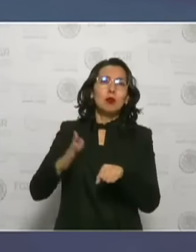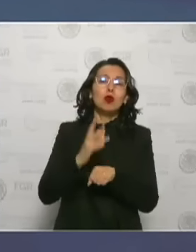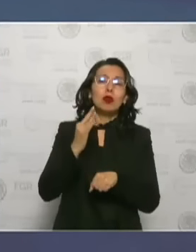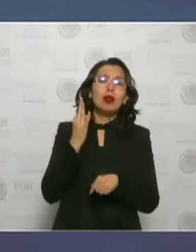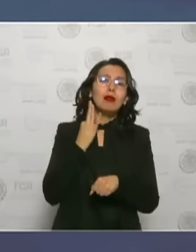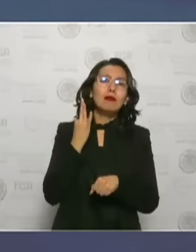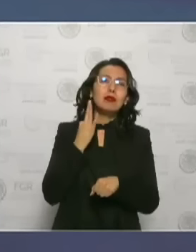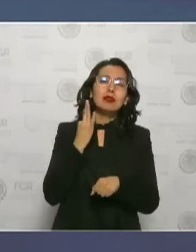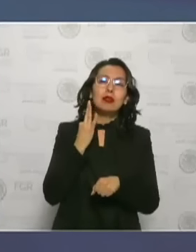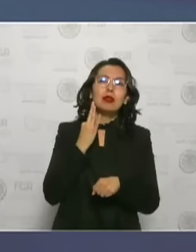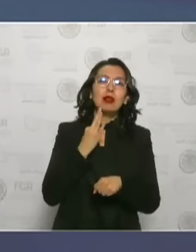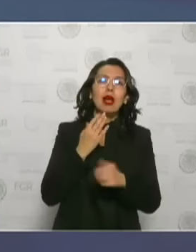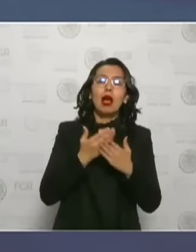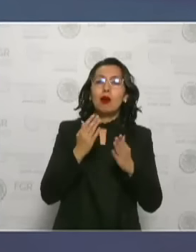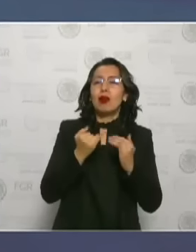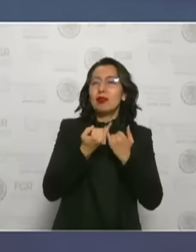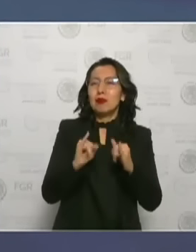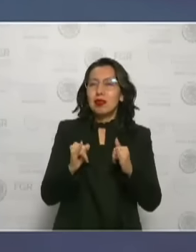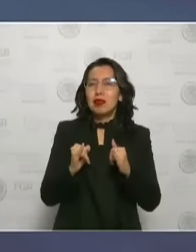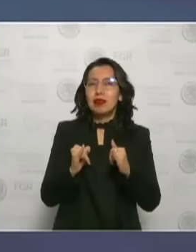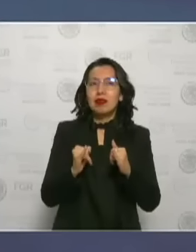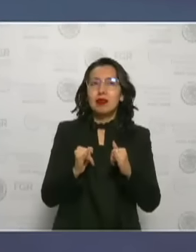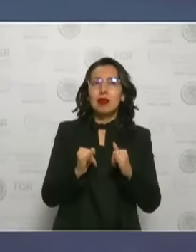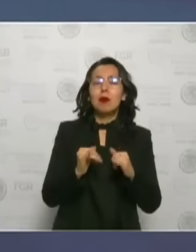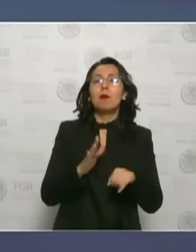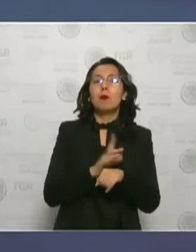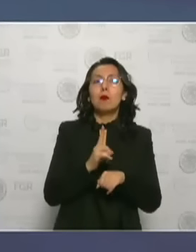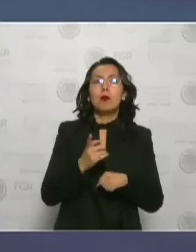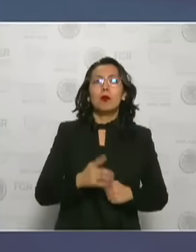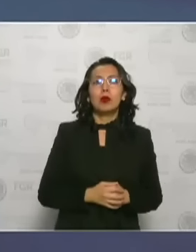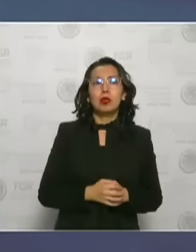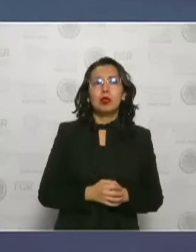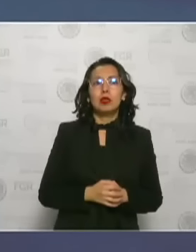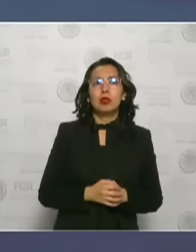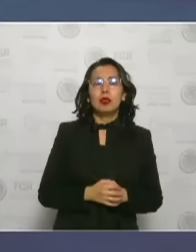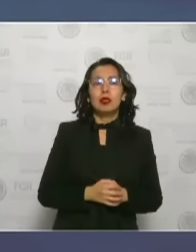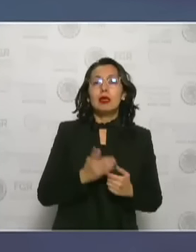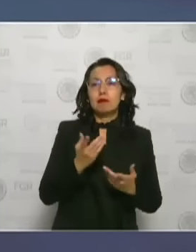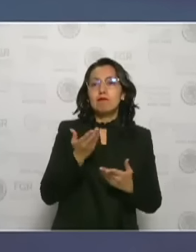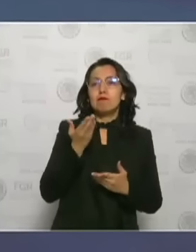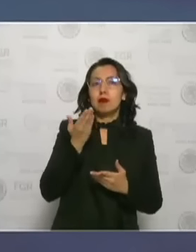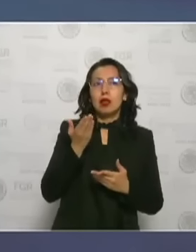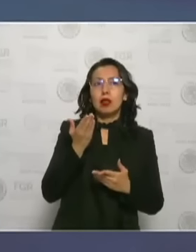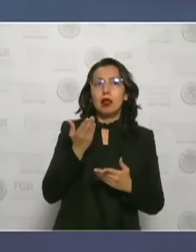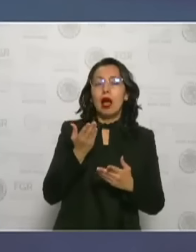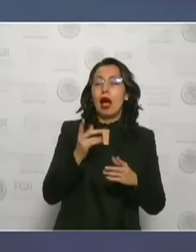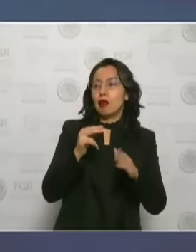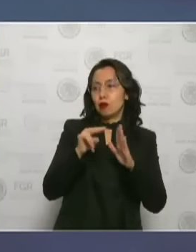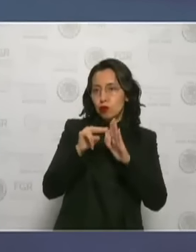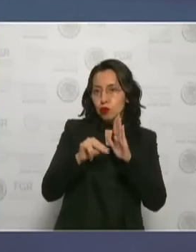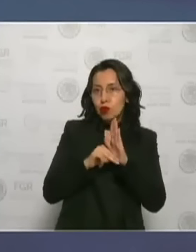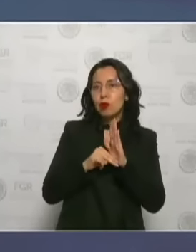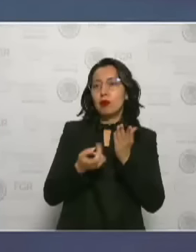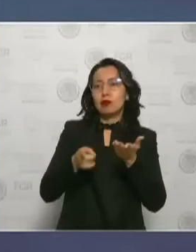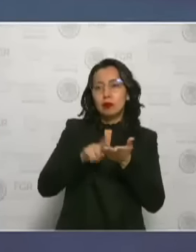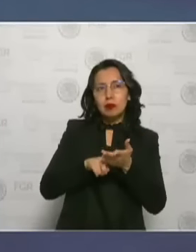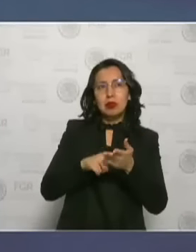su estatus de autonomía, ya que su operación se supeditó a la emisión de normas secundarias. Para